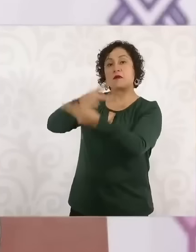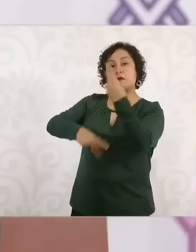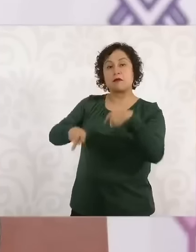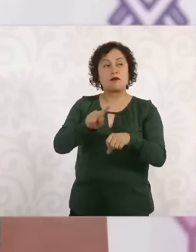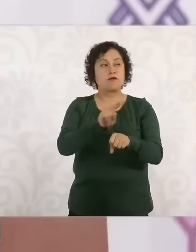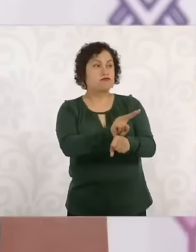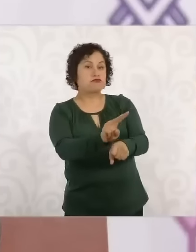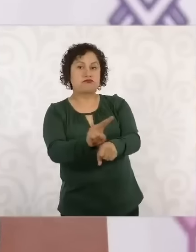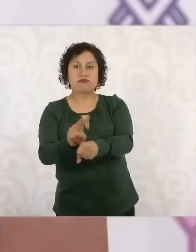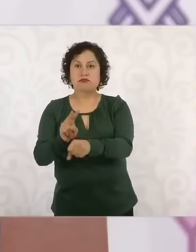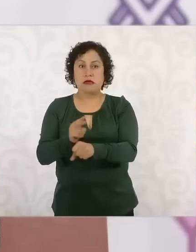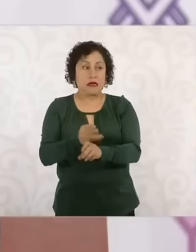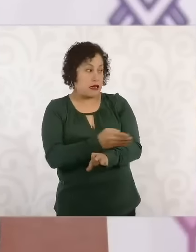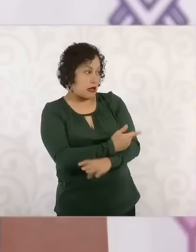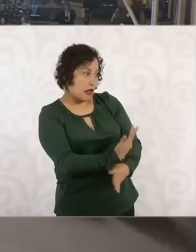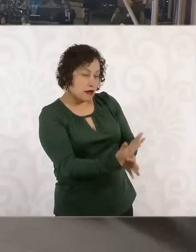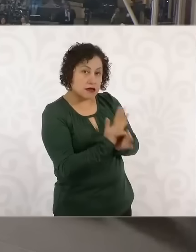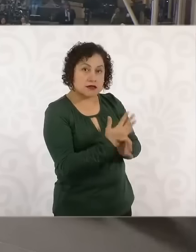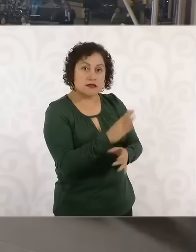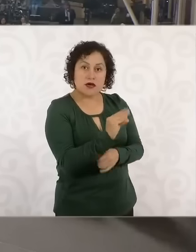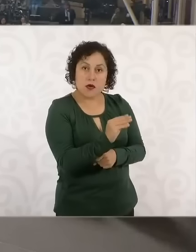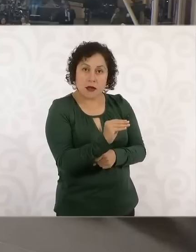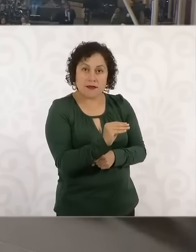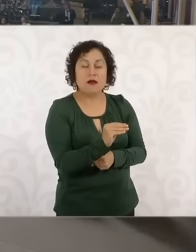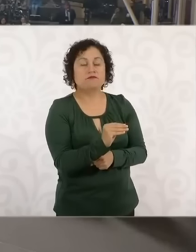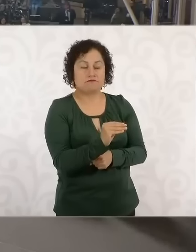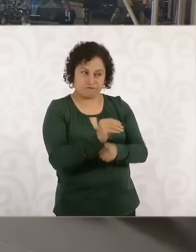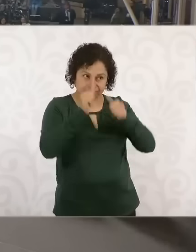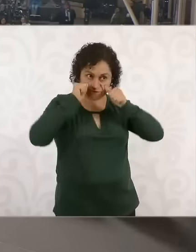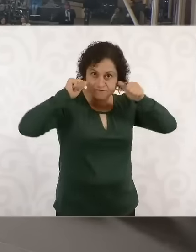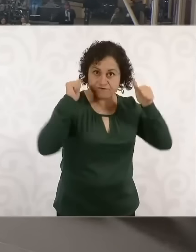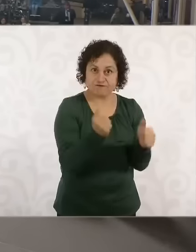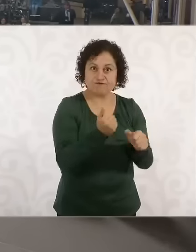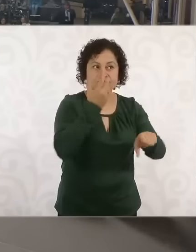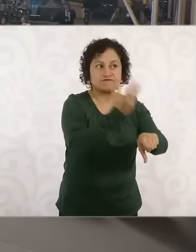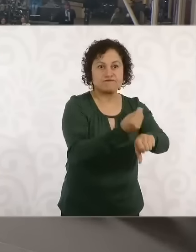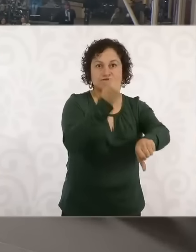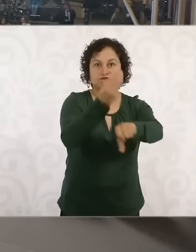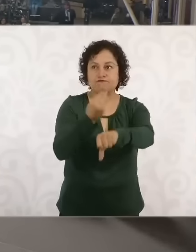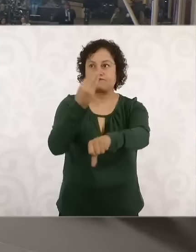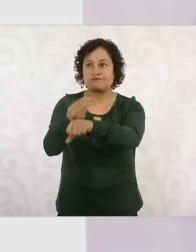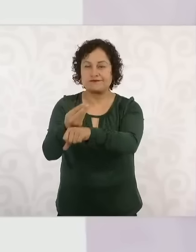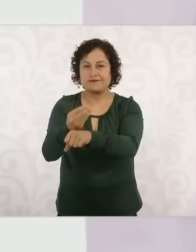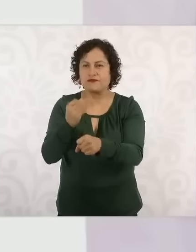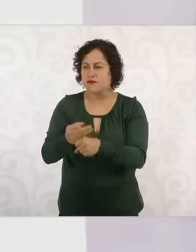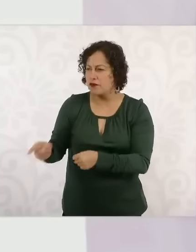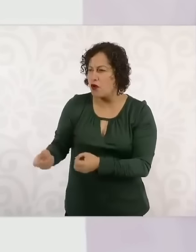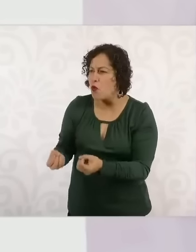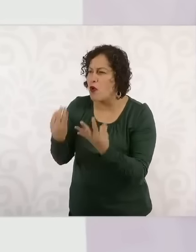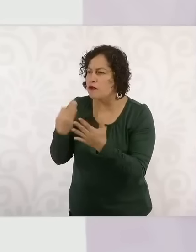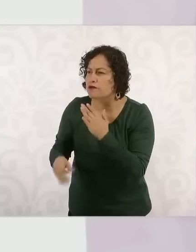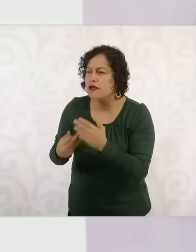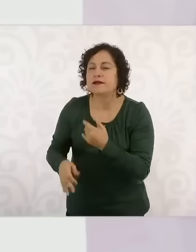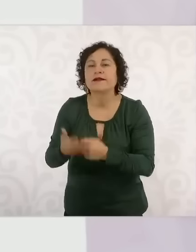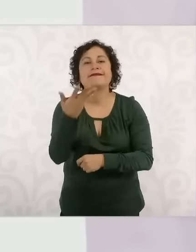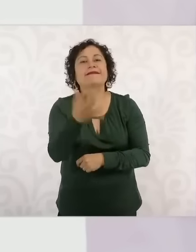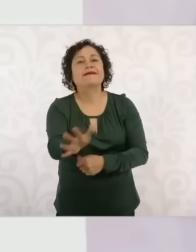quedan cuántos 10. 80 ya están funcionando. ¿Cómo va a haber sido mejor el Seguro Popular?